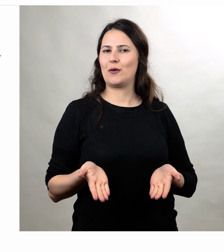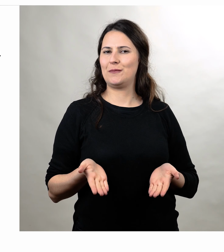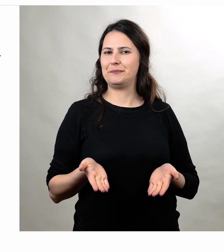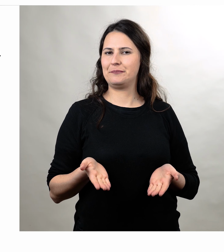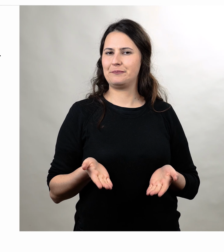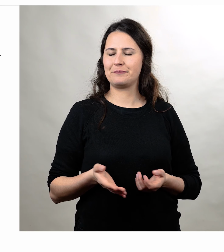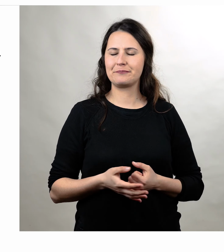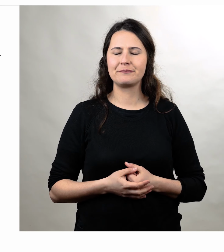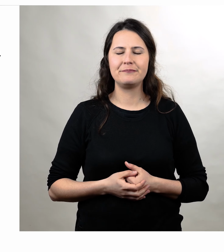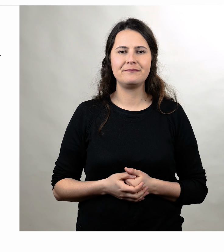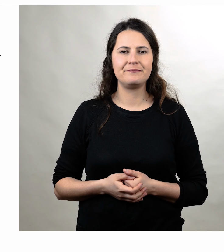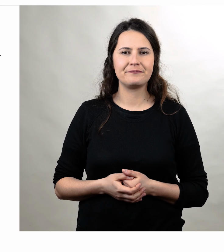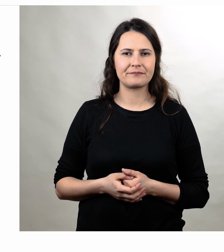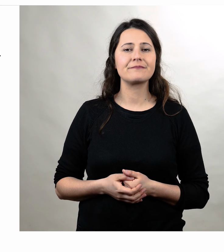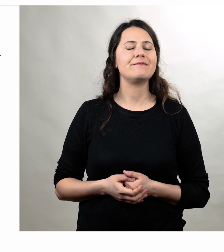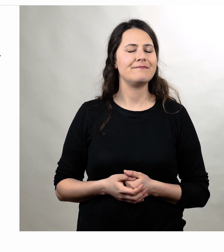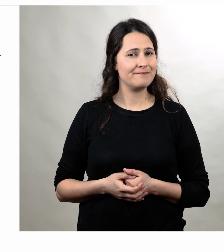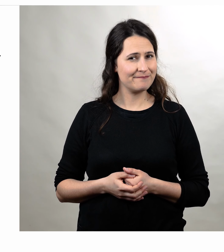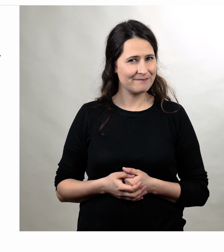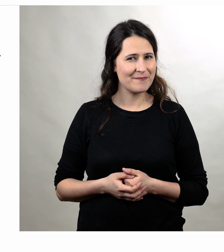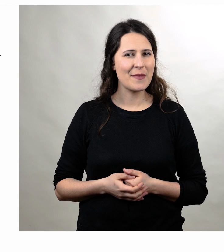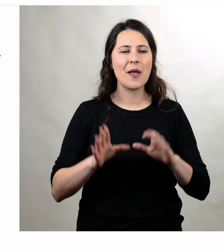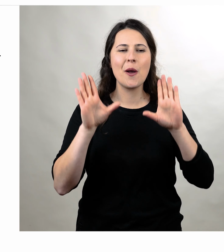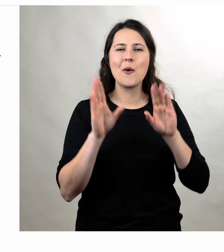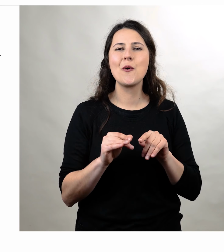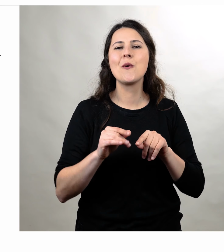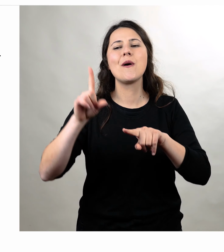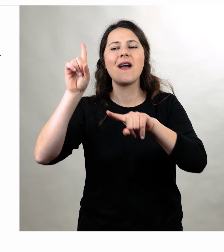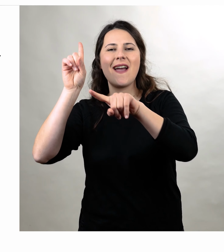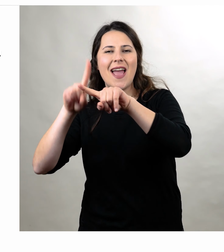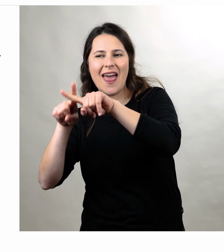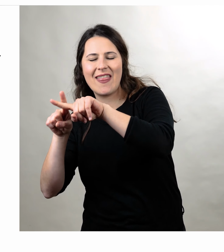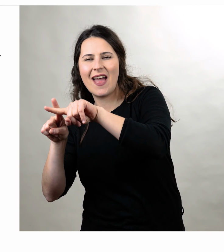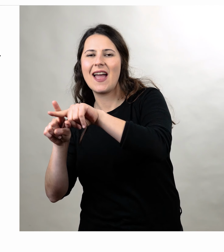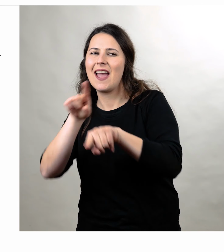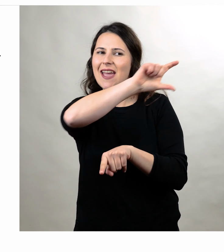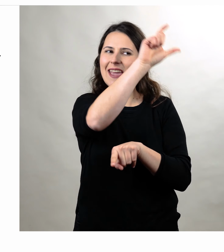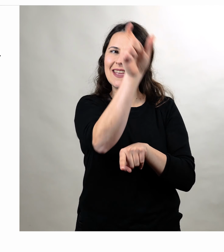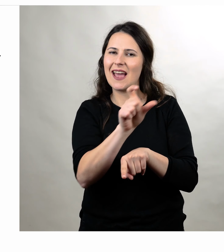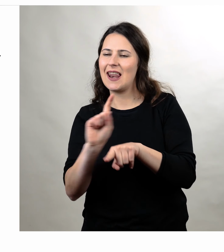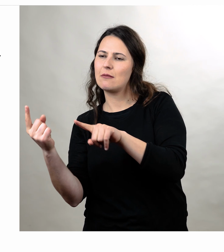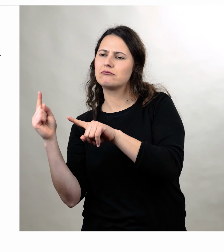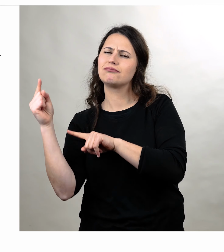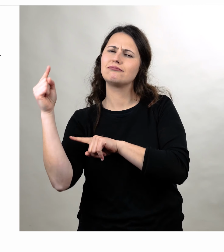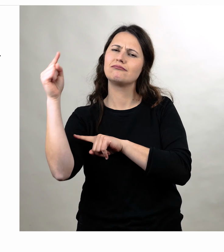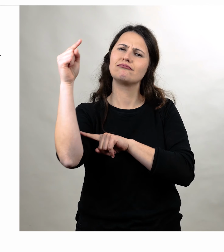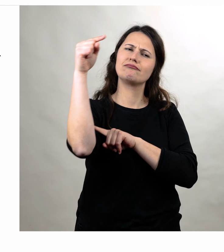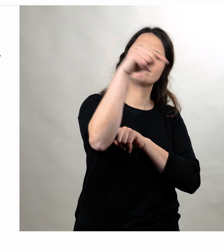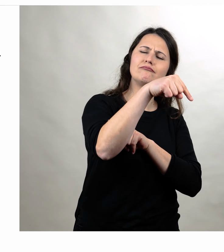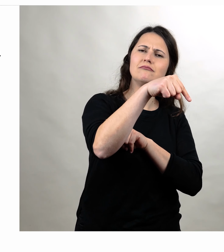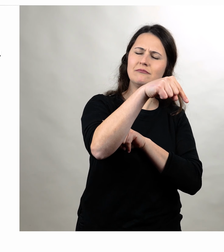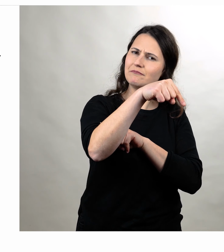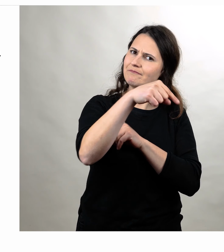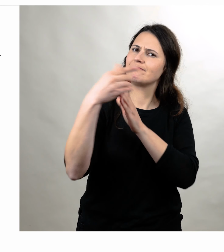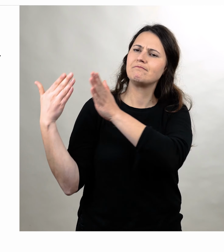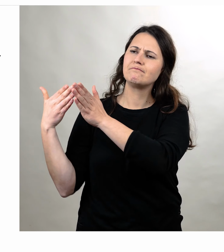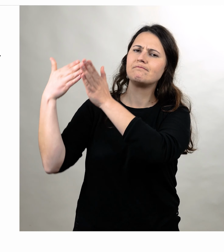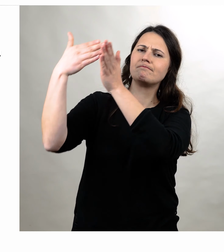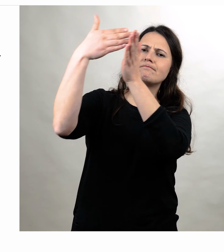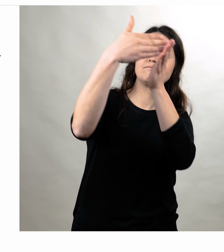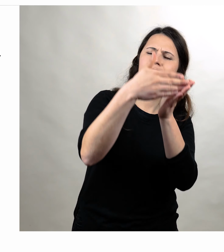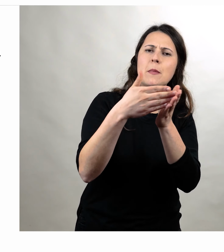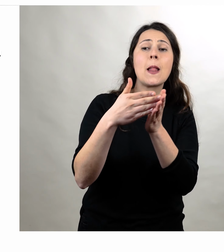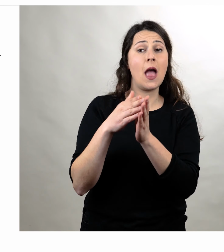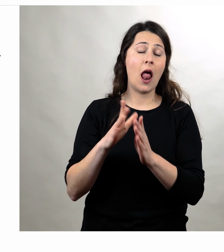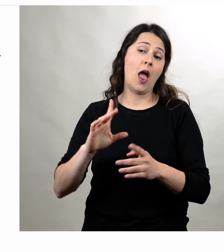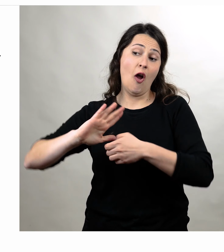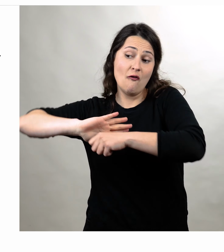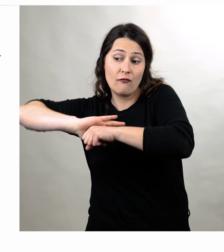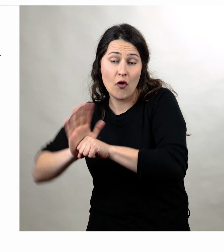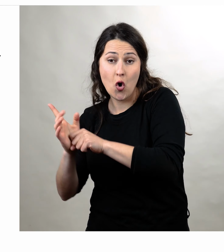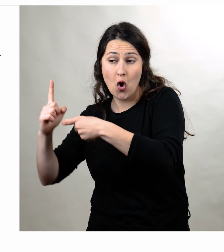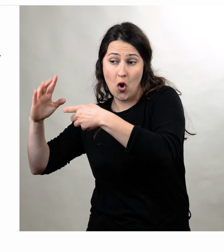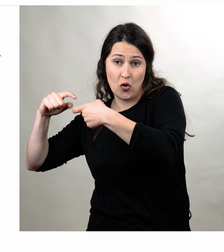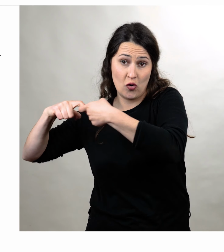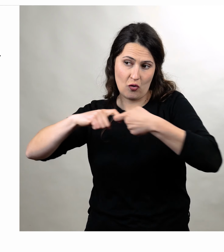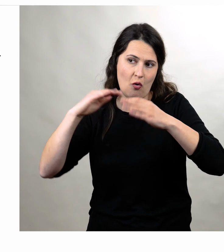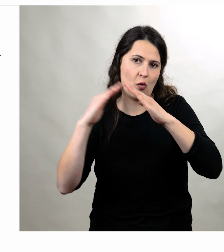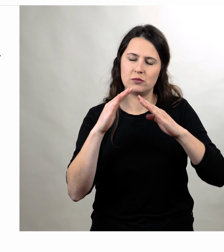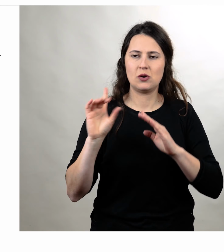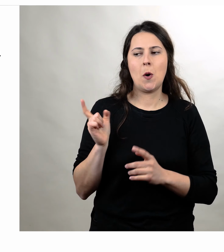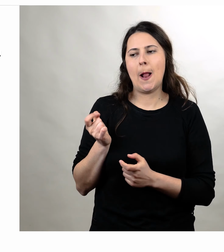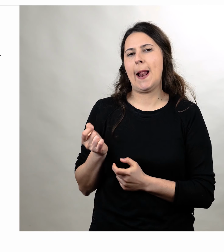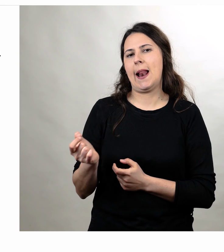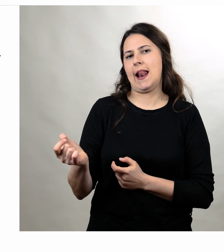Ισχύει για ορισμένες διαδρομές Ελλάδας-Ιταλίας και για περιορισμένο αριθμό αυτοκινούμενων και τροχόσπιτων